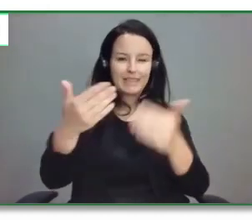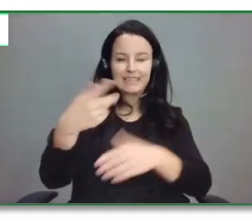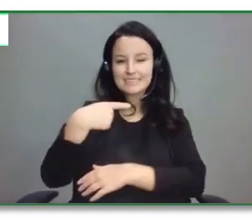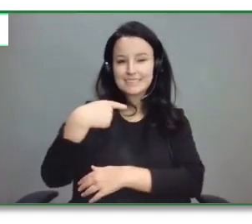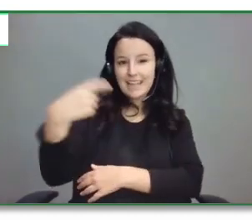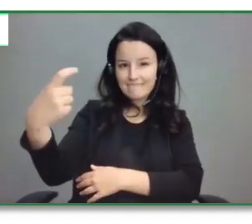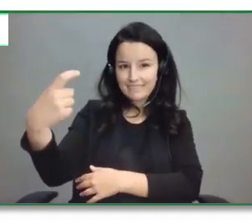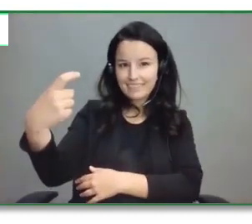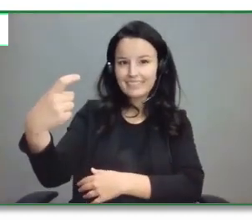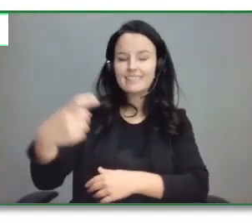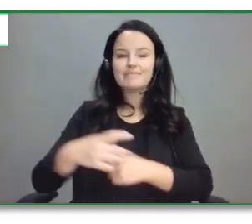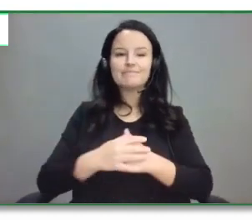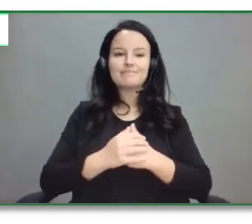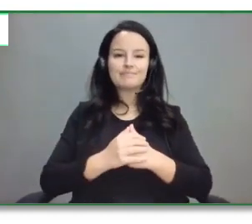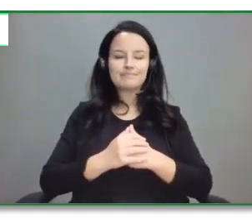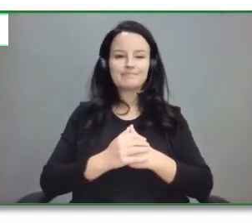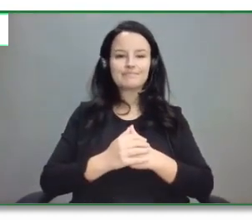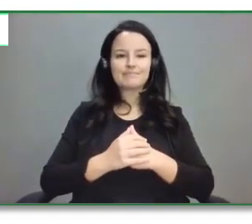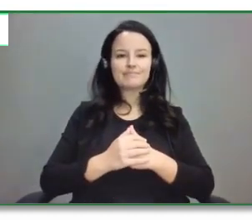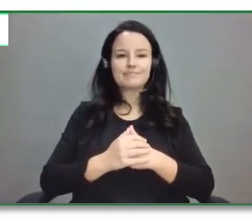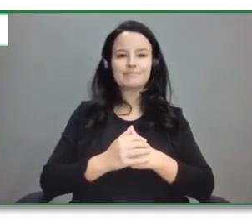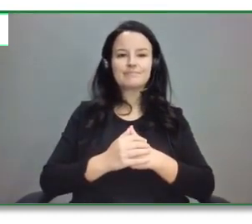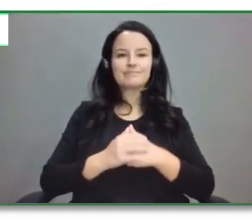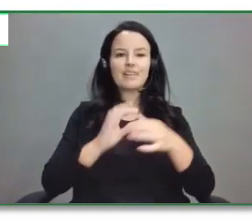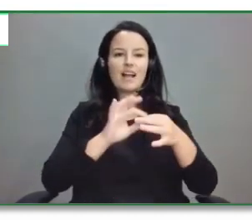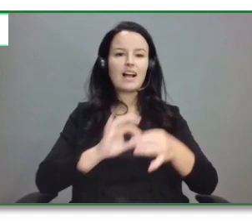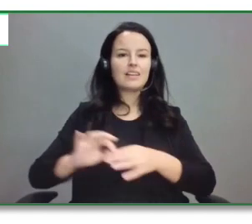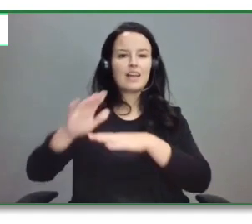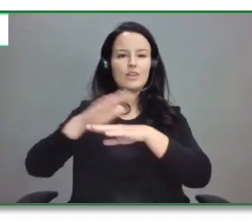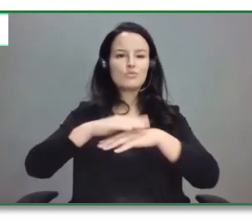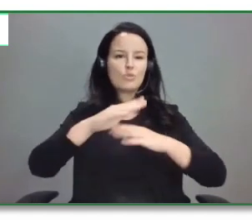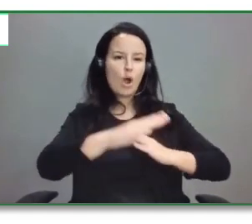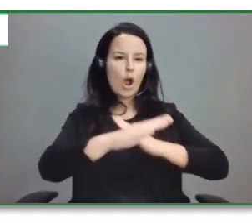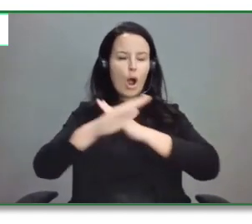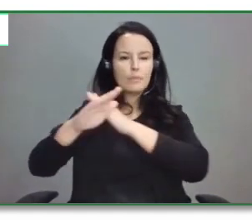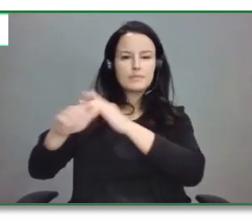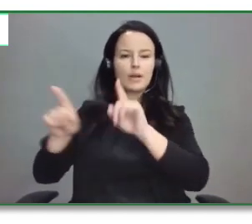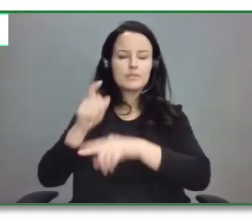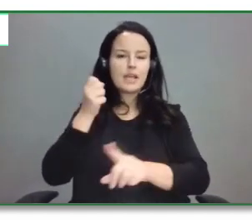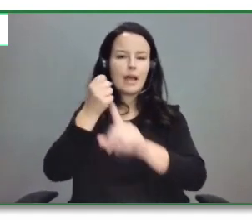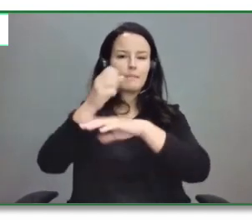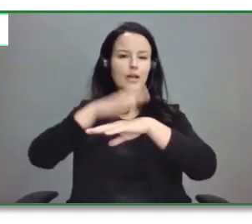à cette séance sur les principaux obstacle qui ont un impact sur